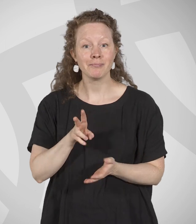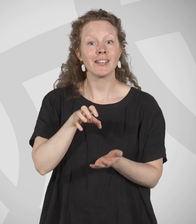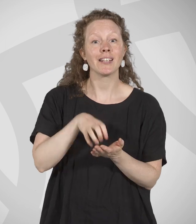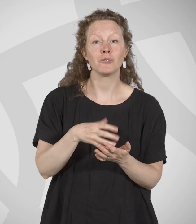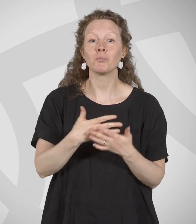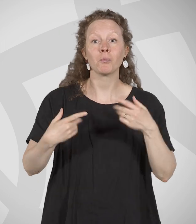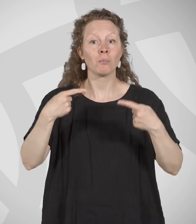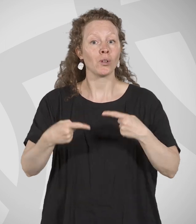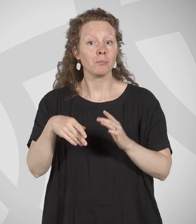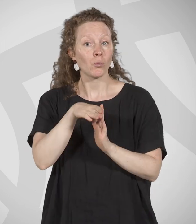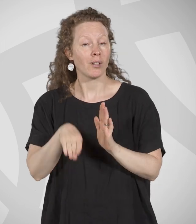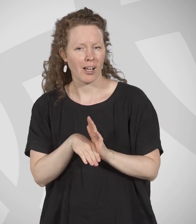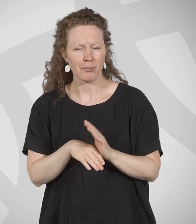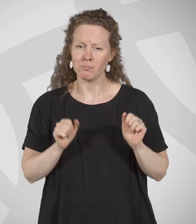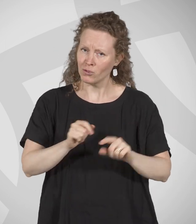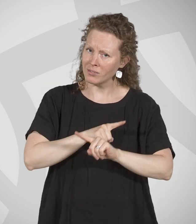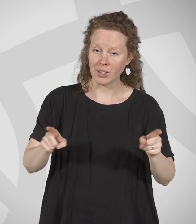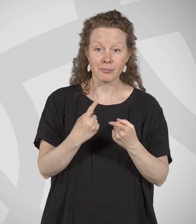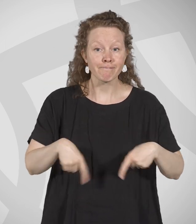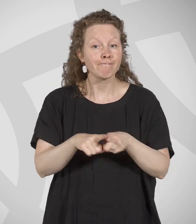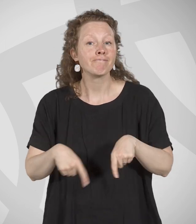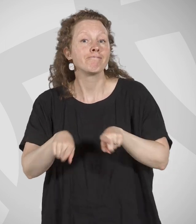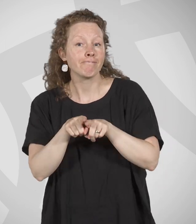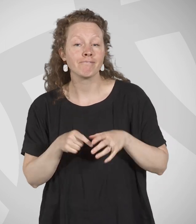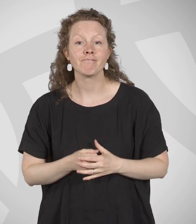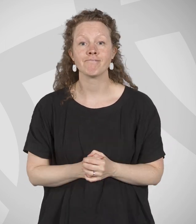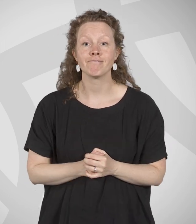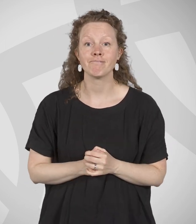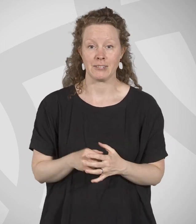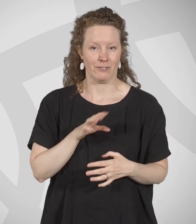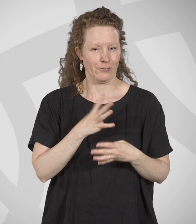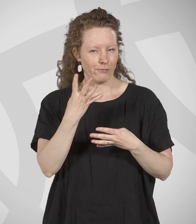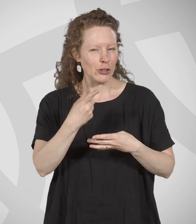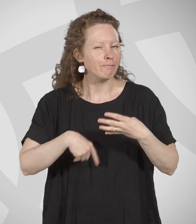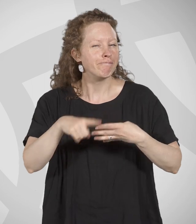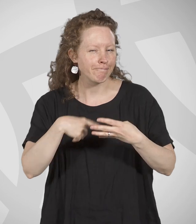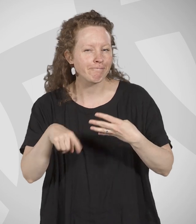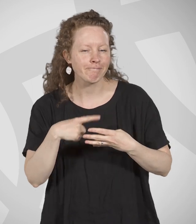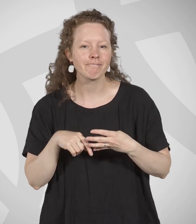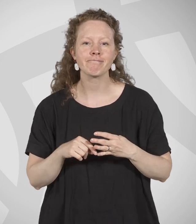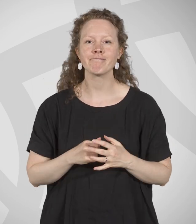som ingår i regeringens språkpolitiska program genomförs snabbt.